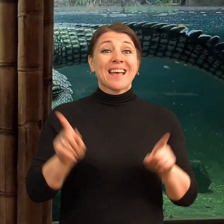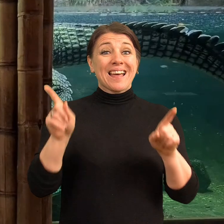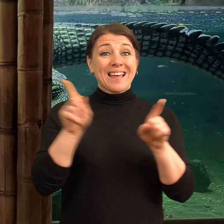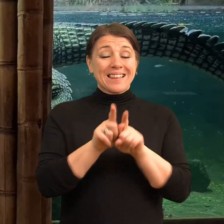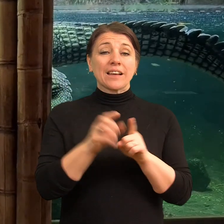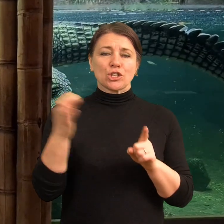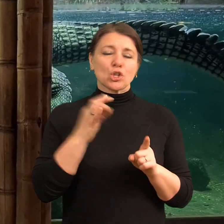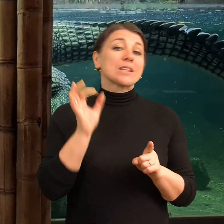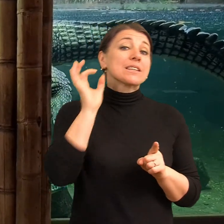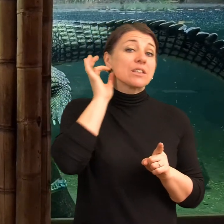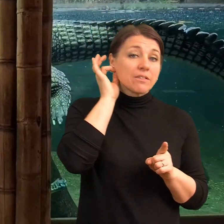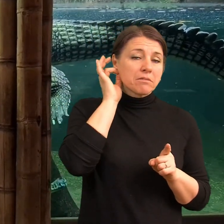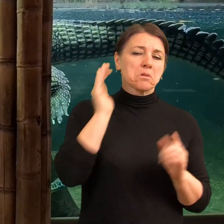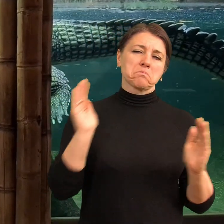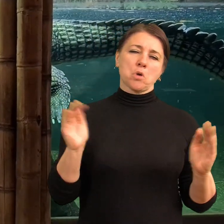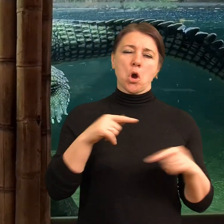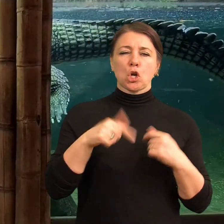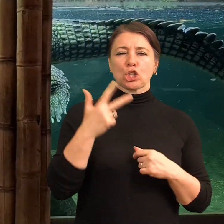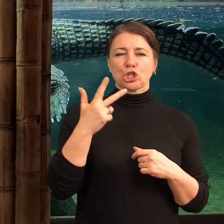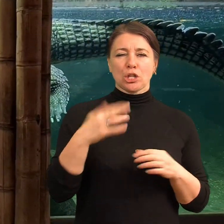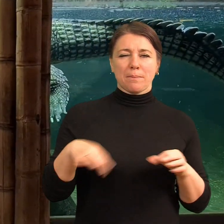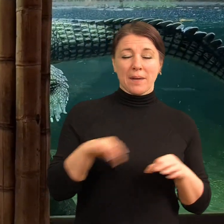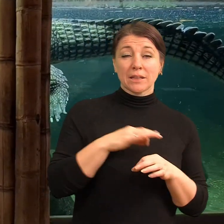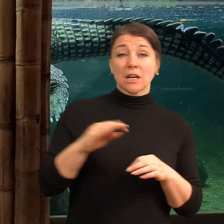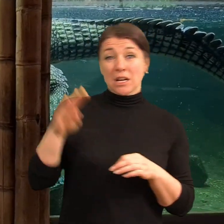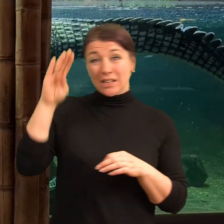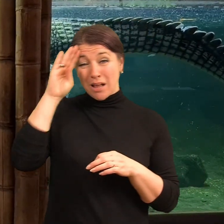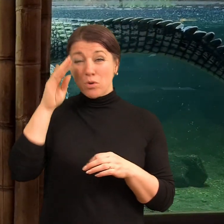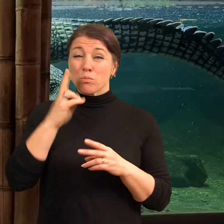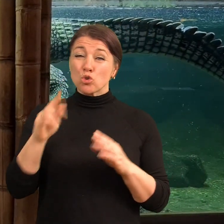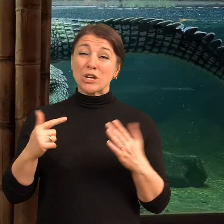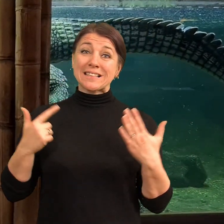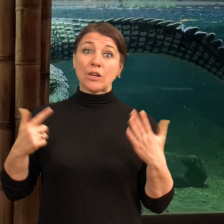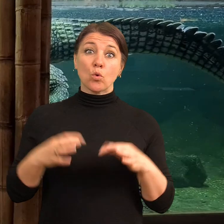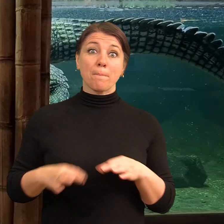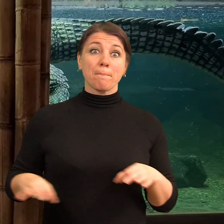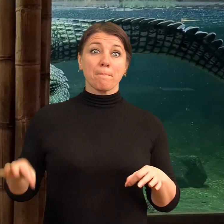Samice dorůstají velikosti kolem tří metrů. Samci šesti, ale údajně až sedmi metrů